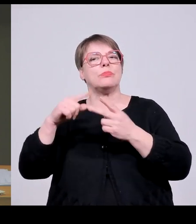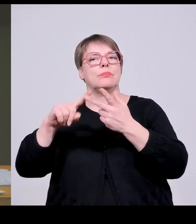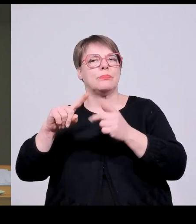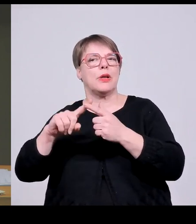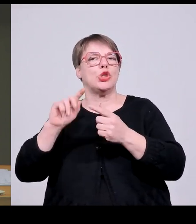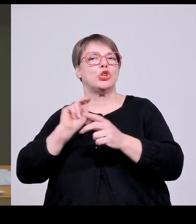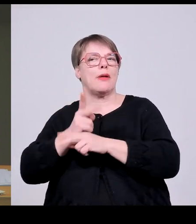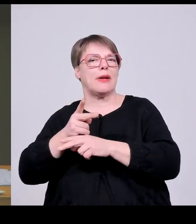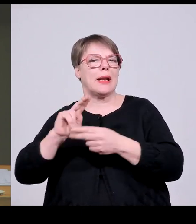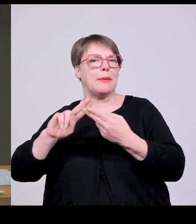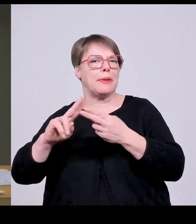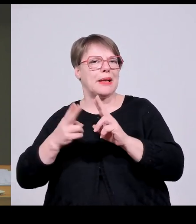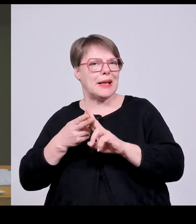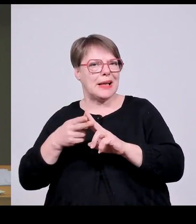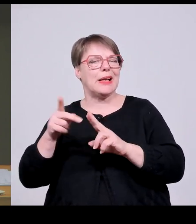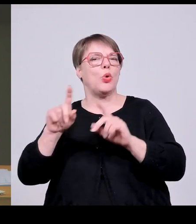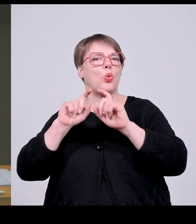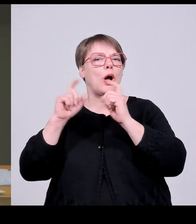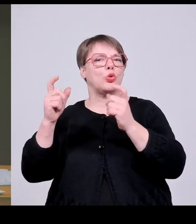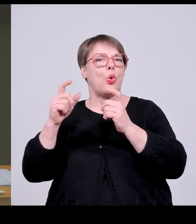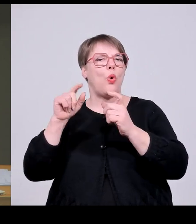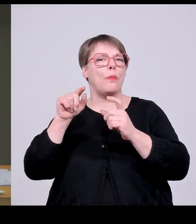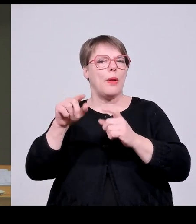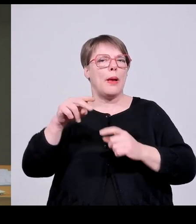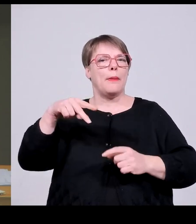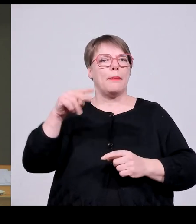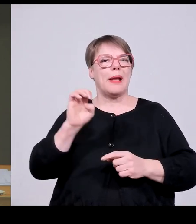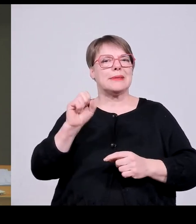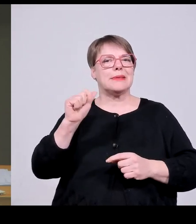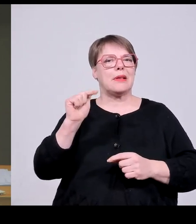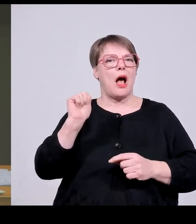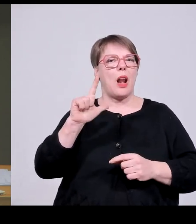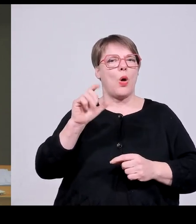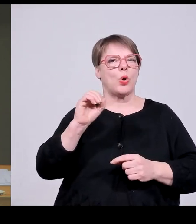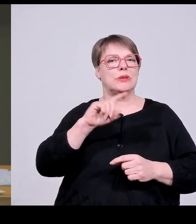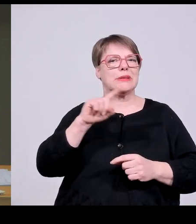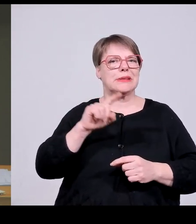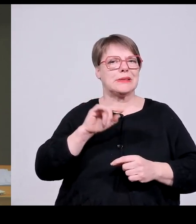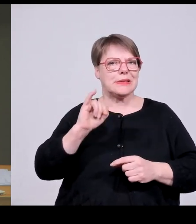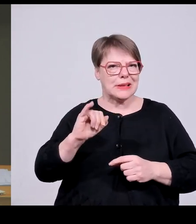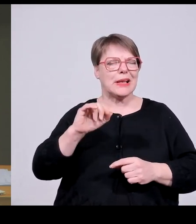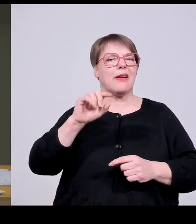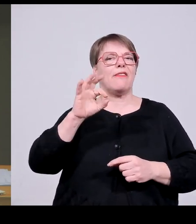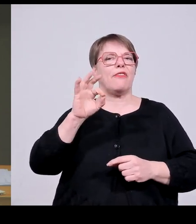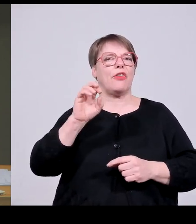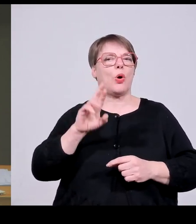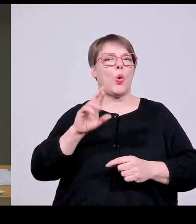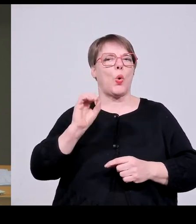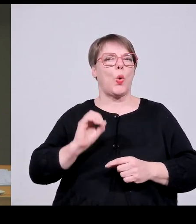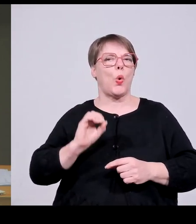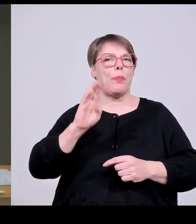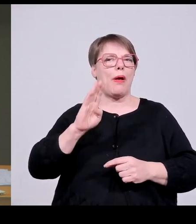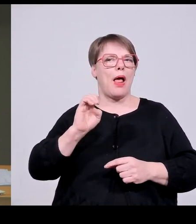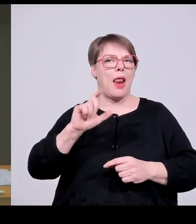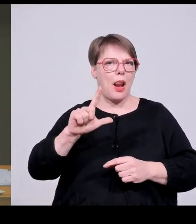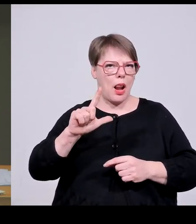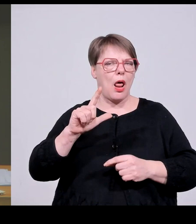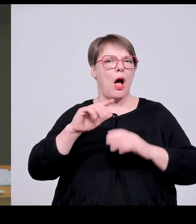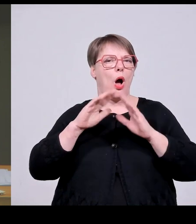Die AfD- Fraktion schlägt heute erneut zur Wahl vor und zwar für die G10Kommission, den Abgeordneten Frank-Christian Hansel als Beisitzer und den Abgeordneten Ronald